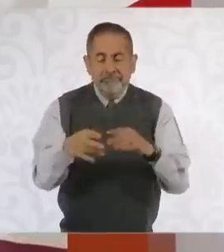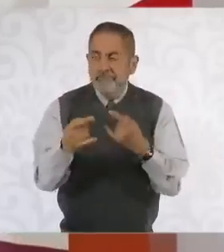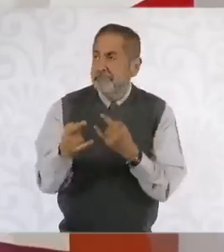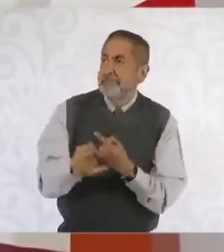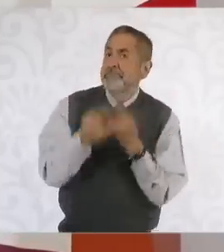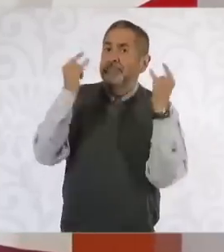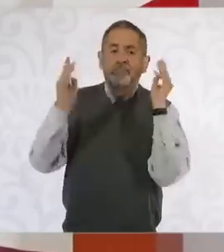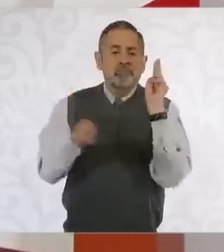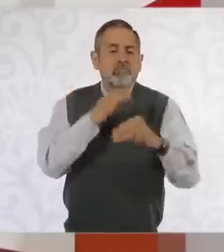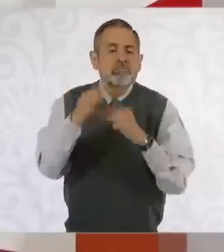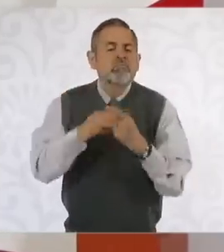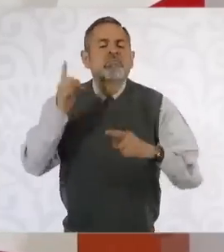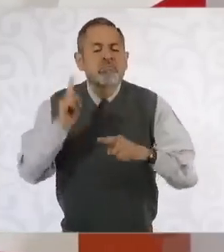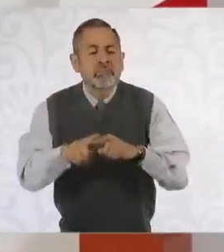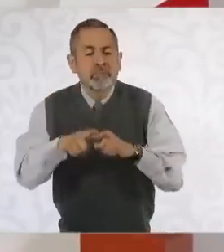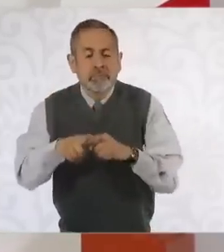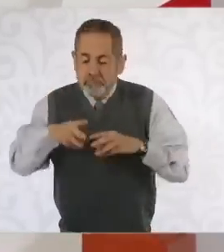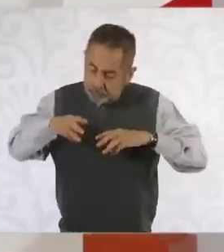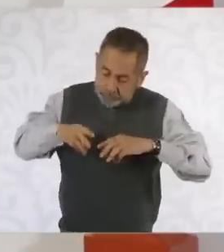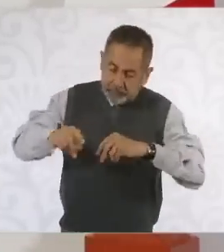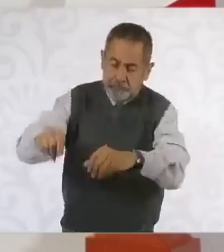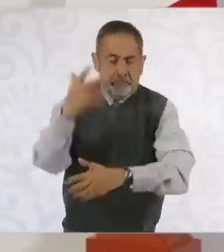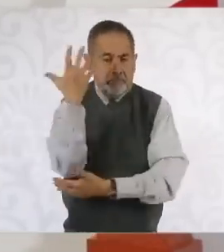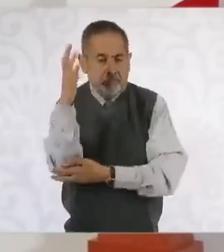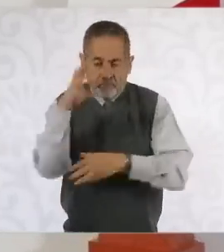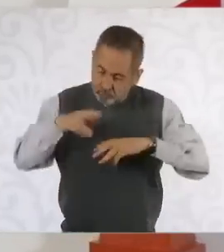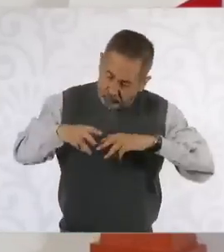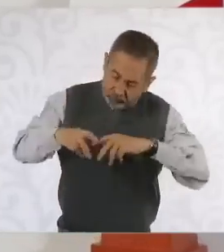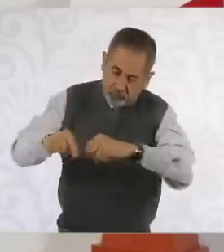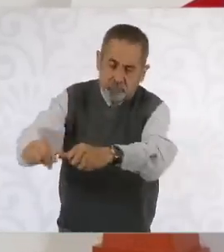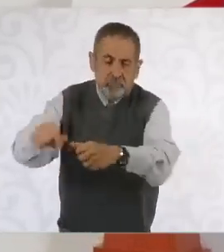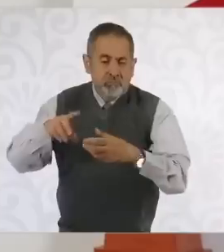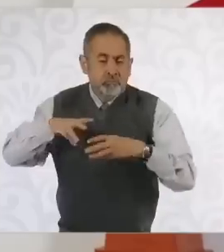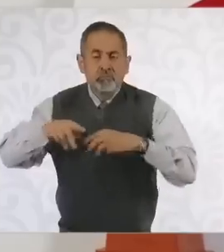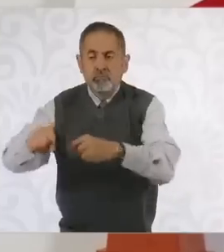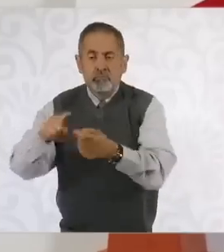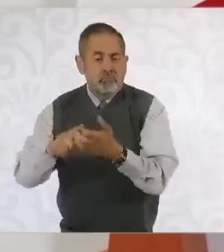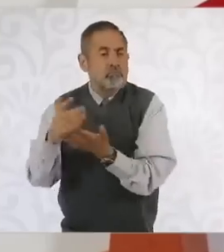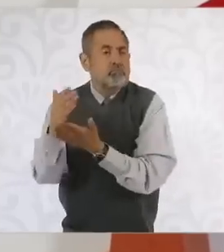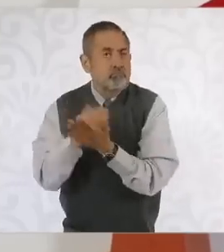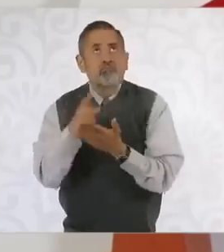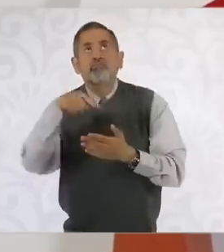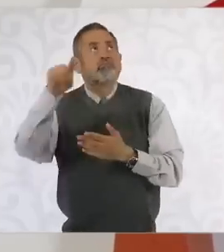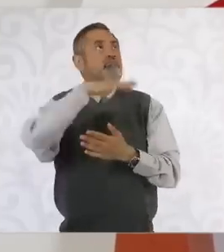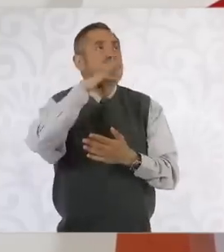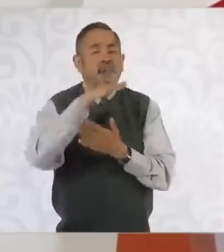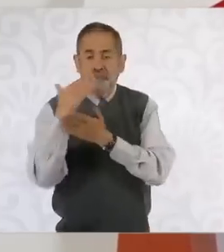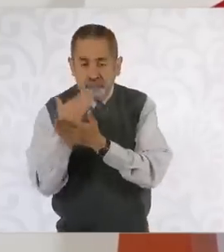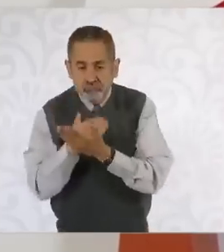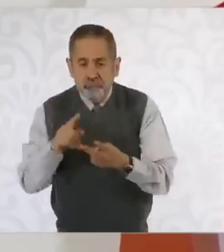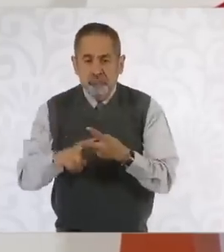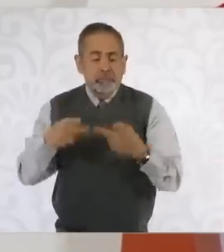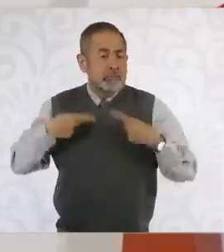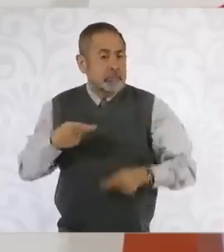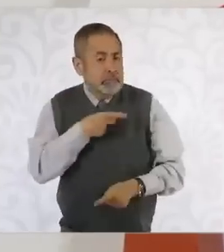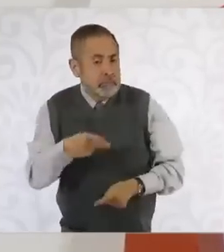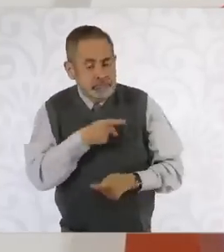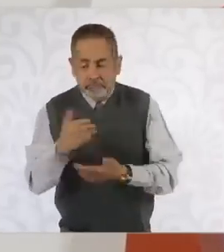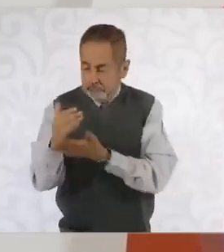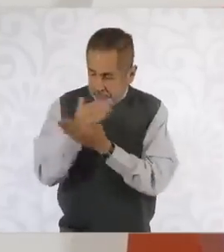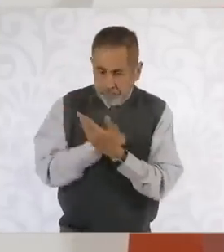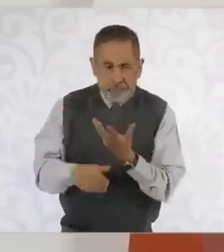mundo entero mitiga el cambio climático disminuye la pobreza disminuye la migración atendiendo las